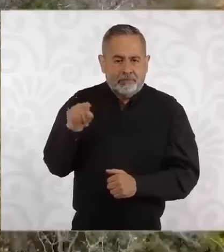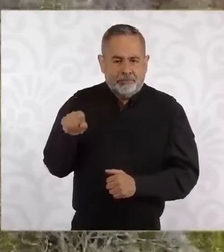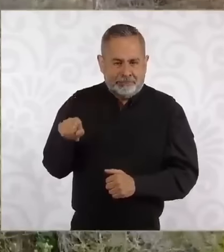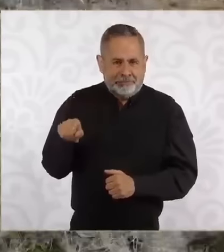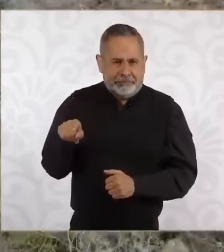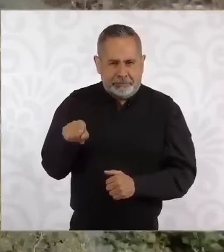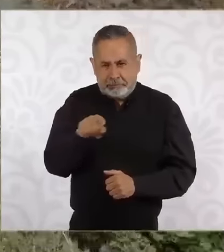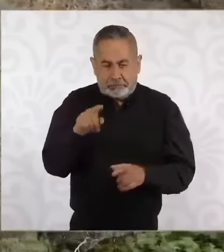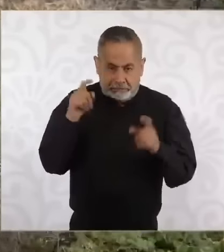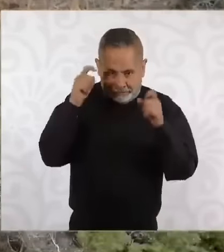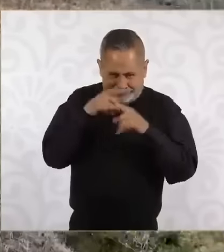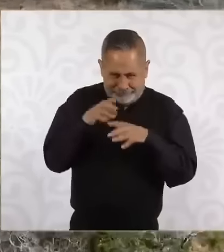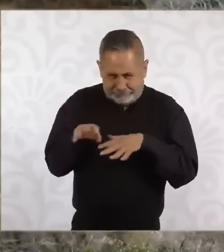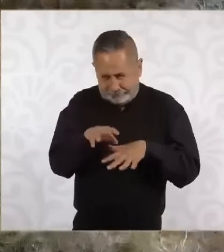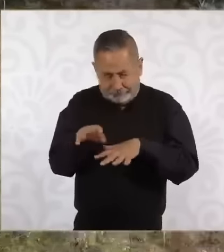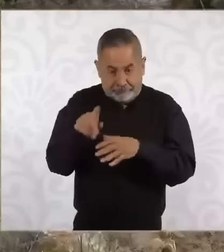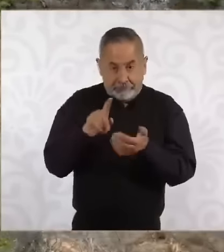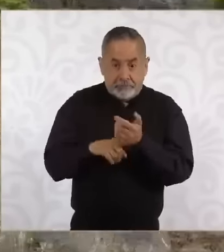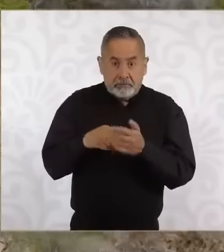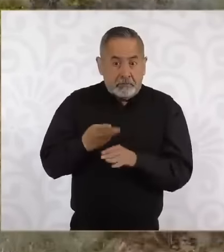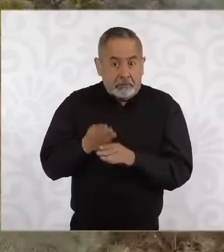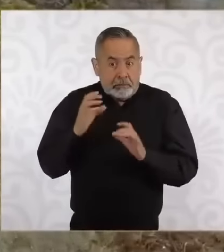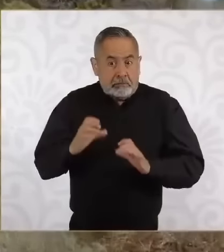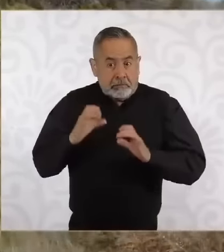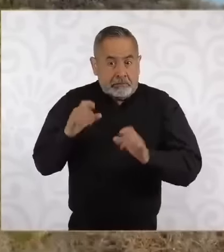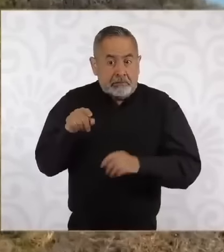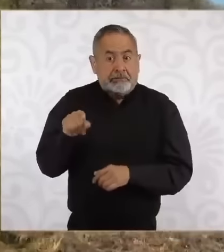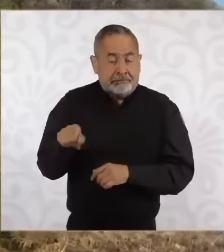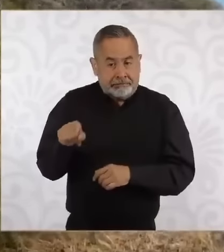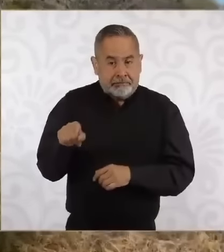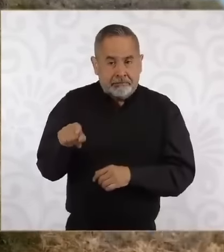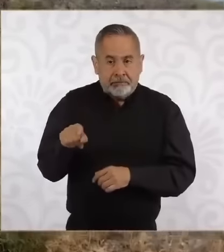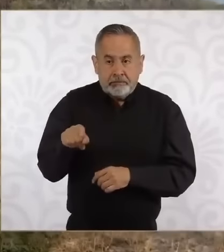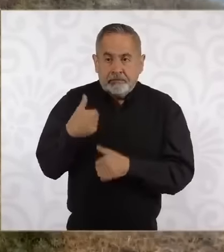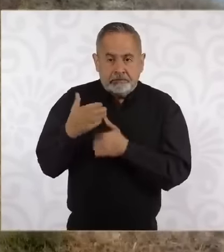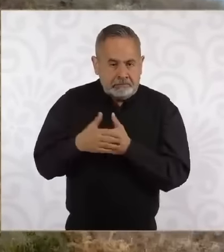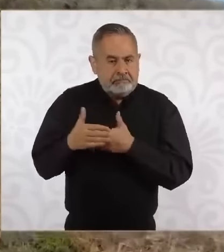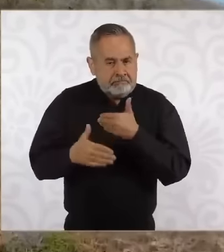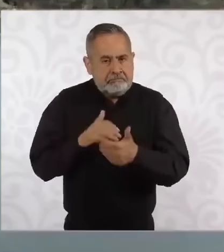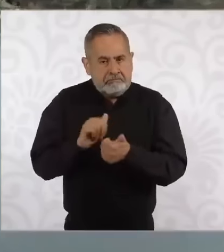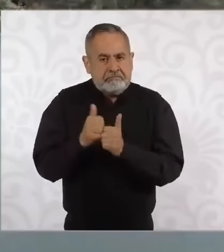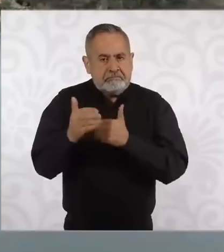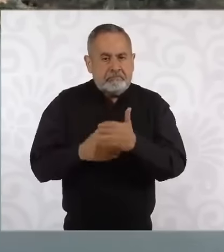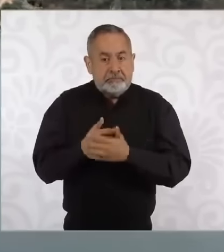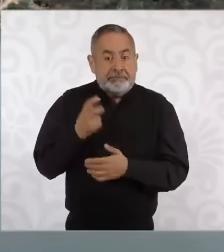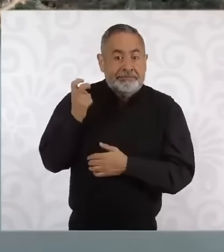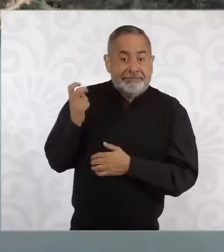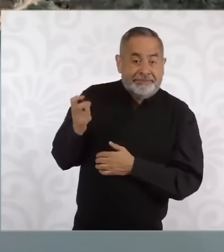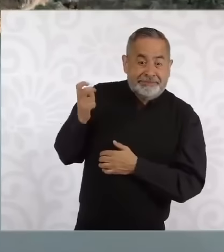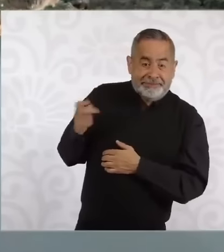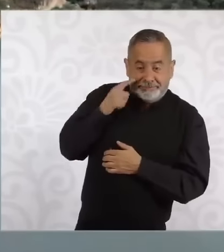es complejo su sistema es de mucho cuidado. Y vamos avanzando. Aquí tenemos este ya nada más